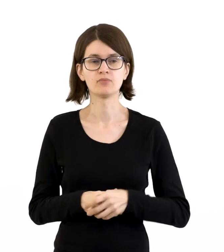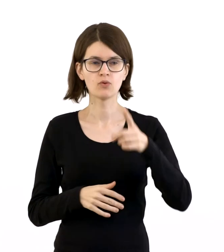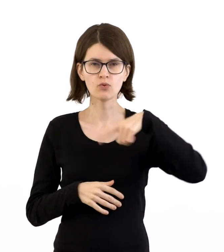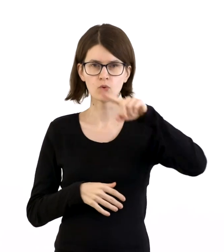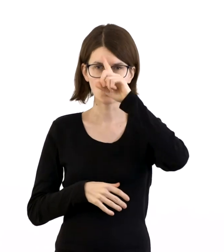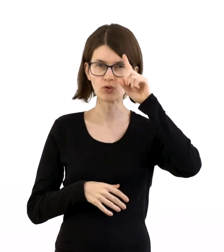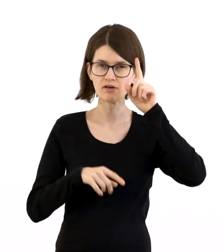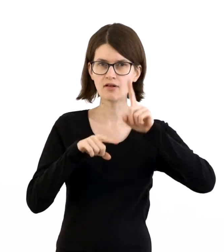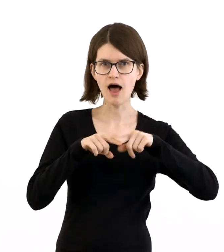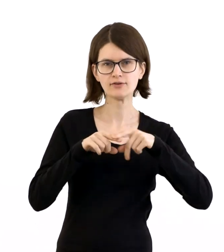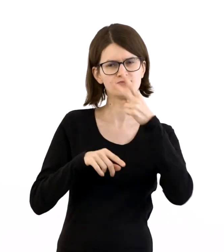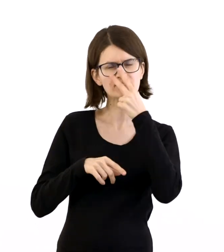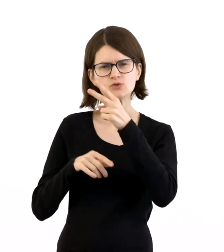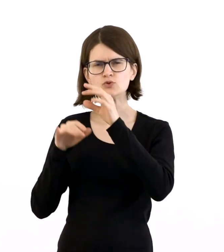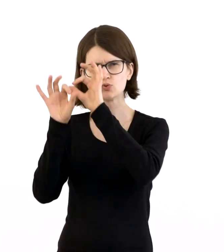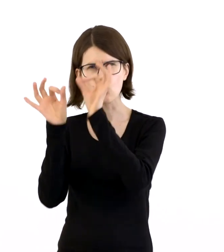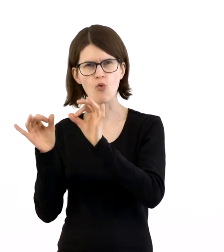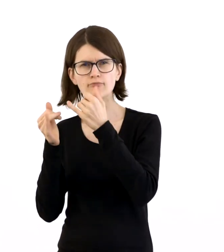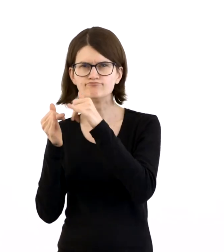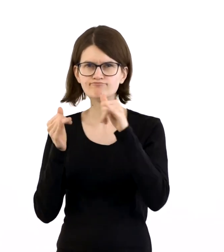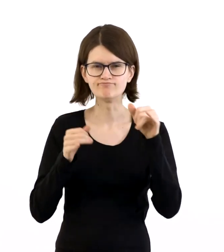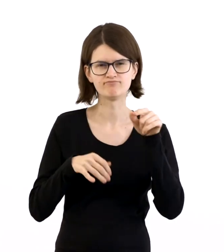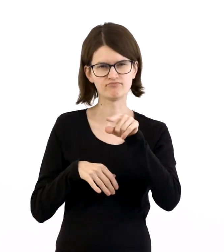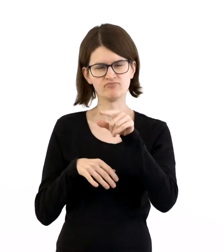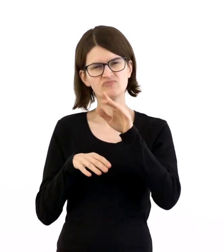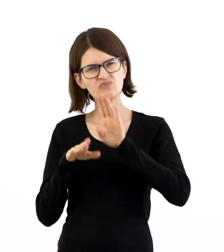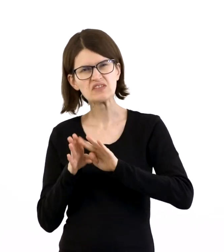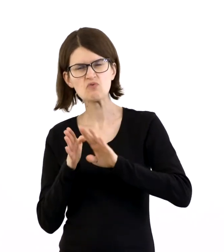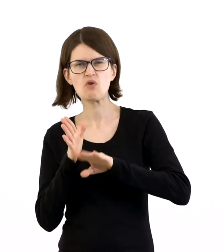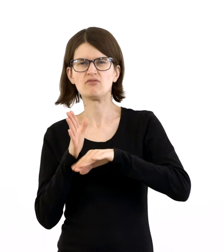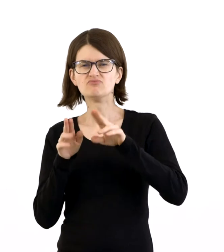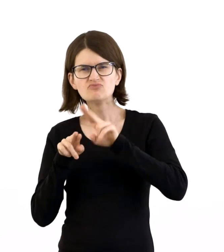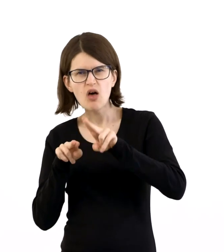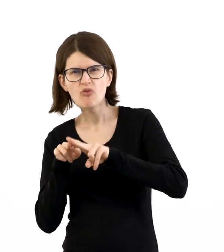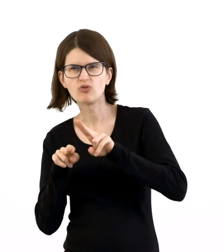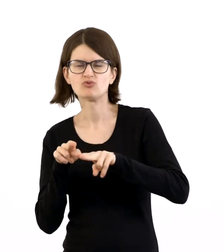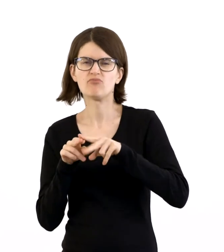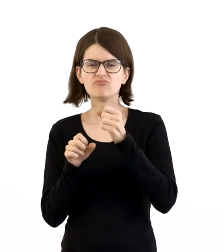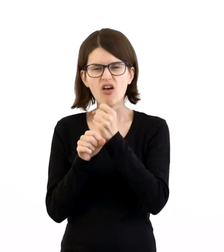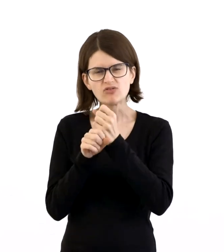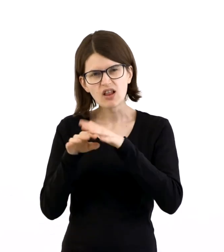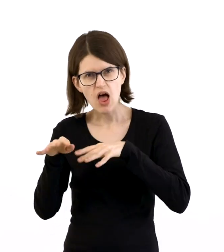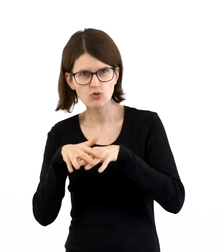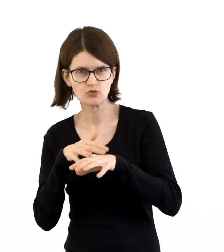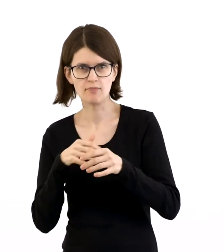Sama sztuka była traktowana przez Greków jako rzemiosło, praca rąk.